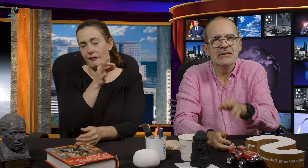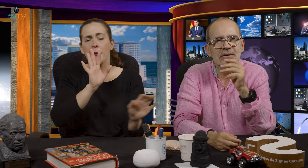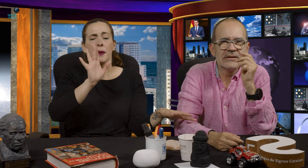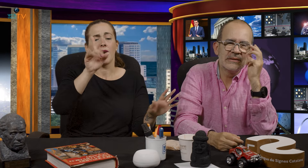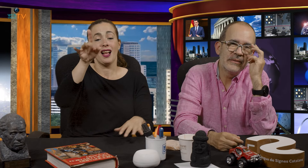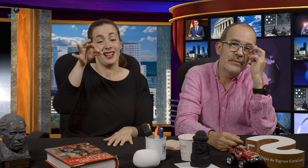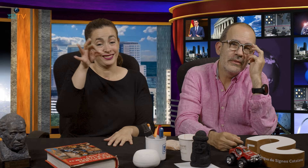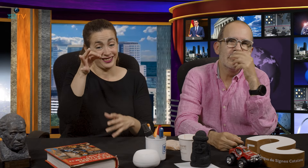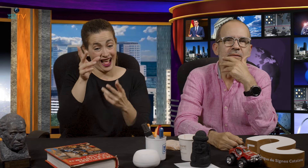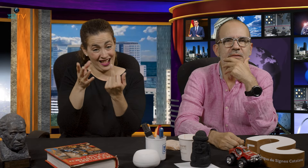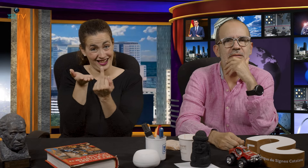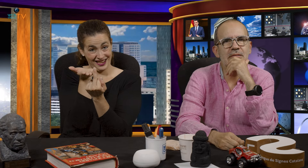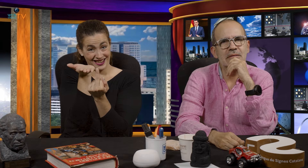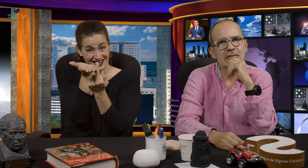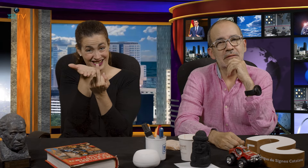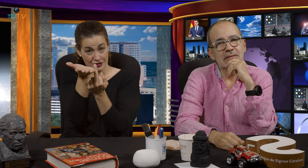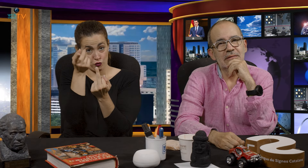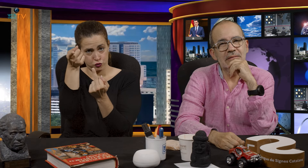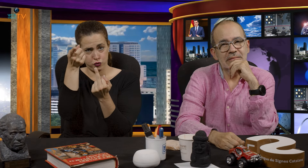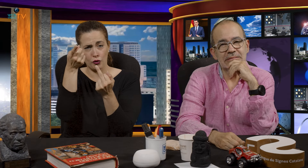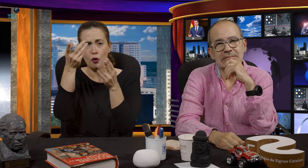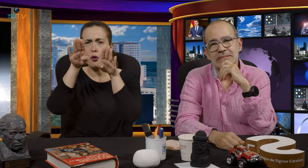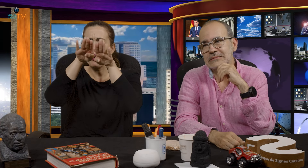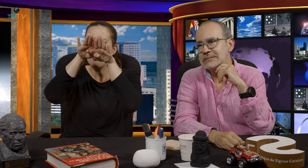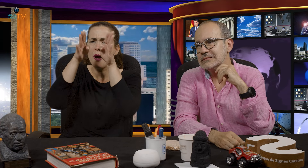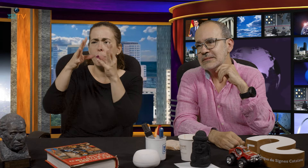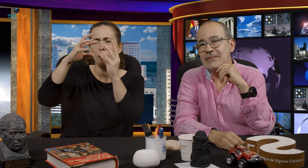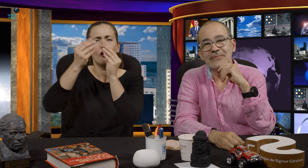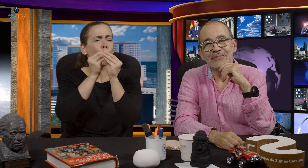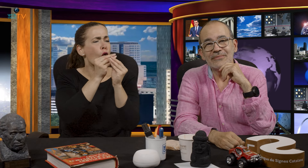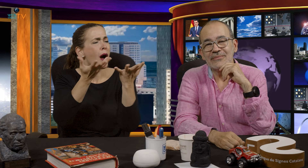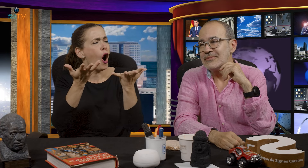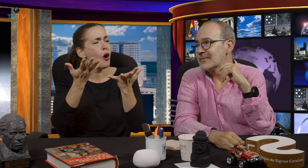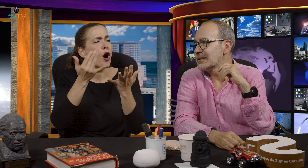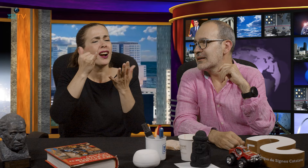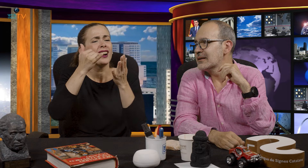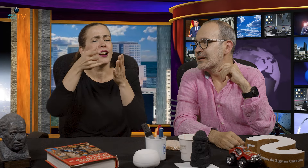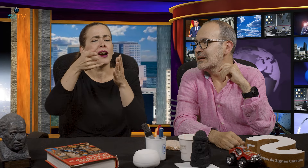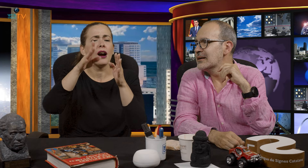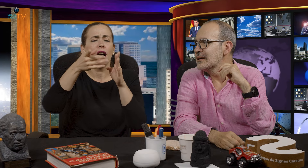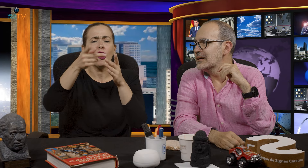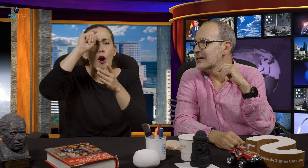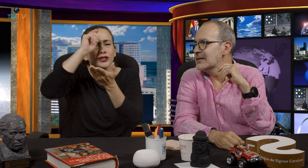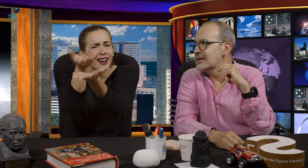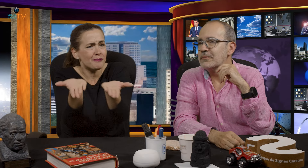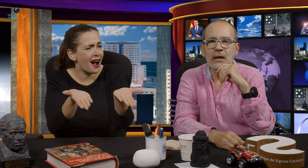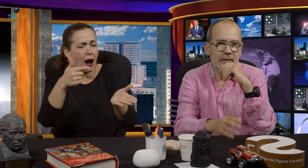Sí, sí, pero en la Isla de Jeju, ¿qué forma peculiar tienen estas cuevas, y cómo se llaman?,